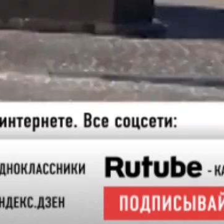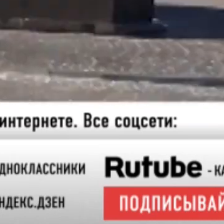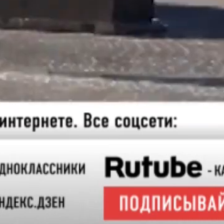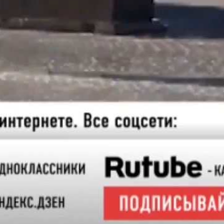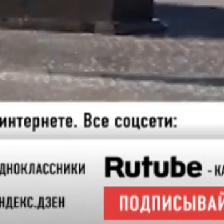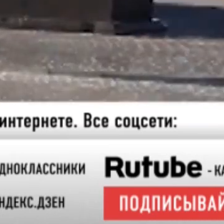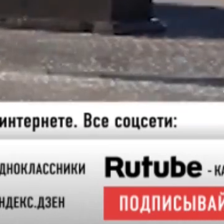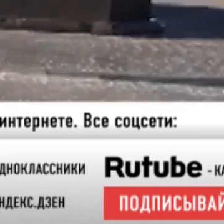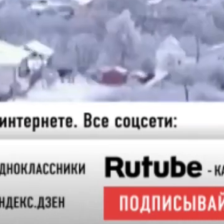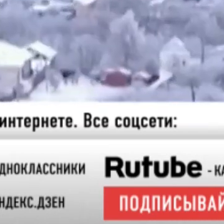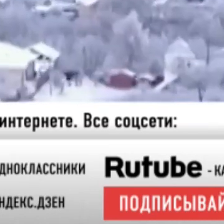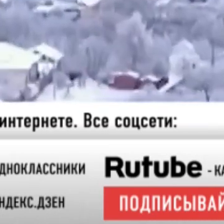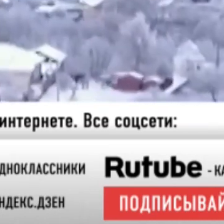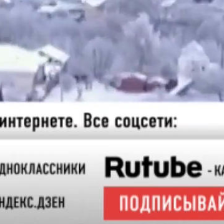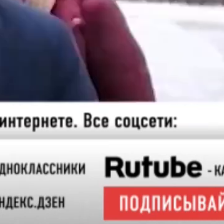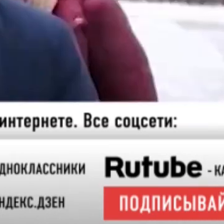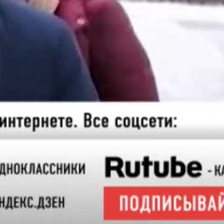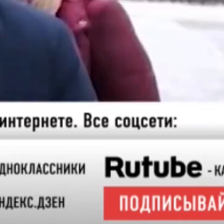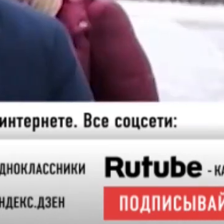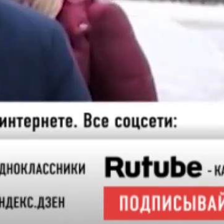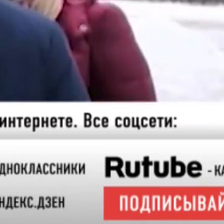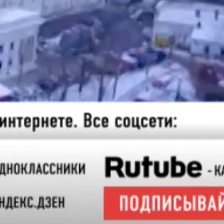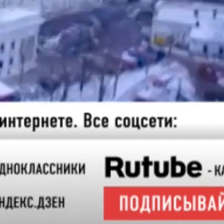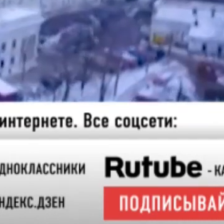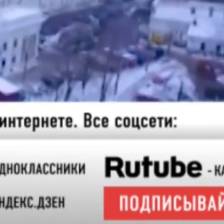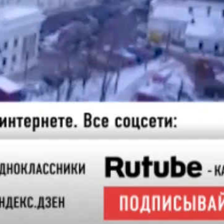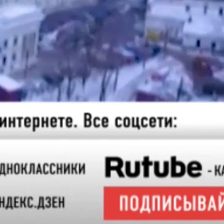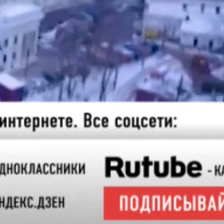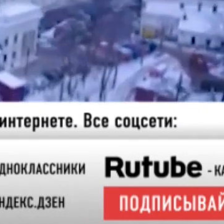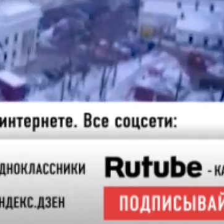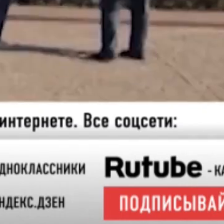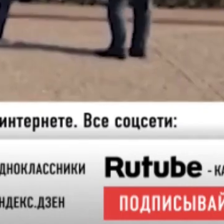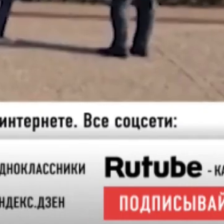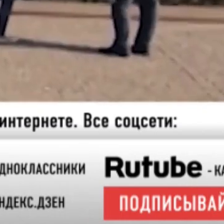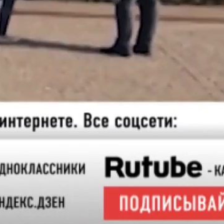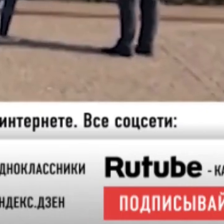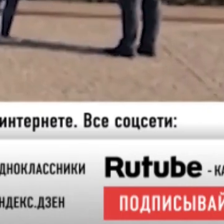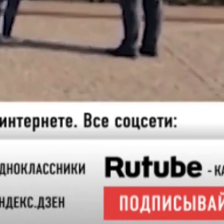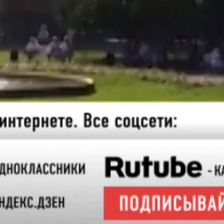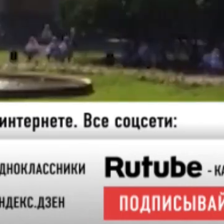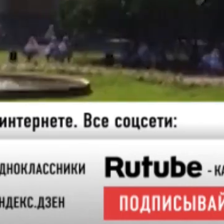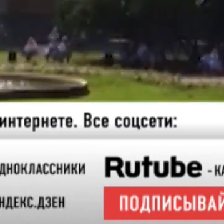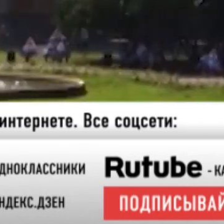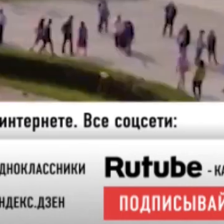во Владимирской области Нижегородской области Мы в санкт-петербурге [музыка]